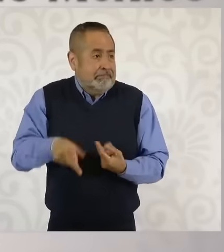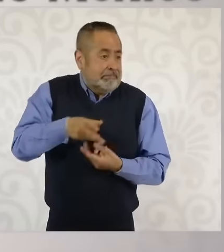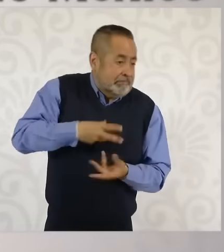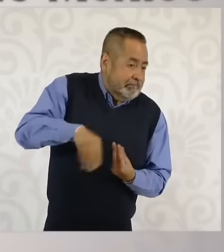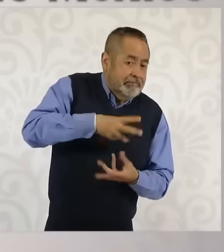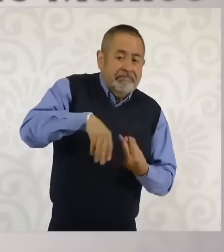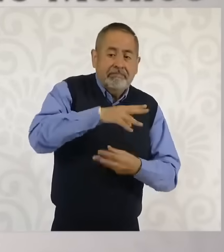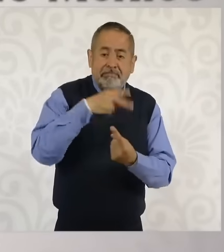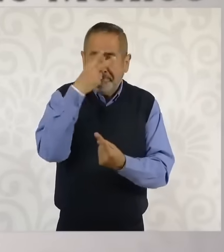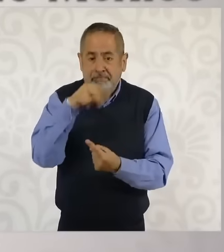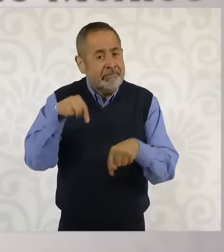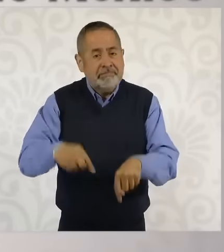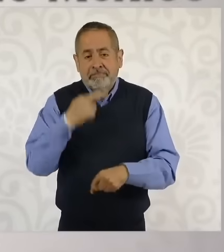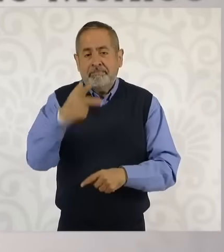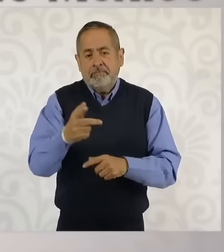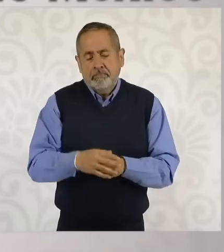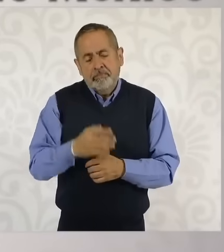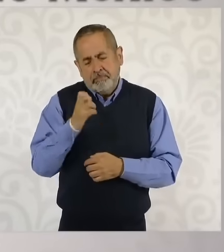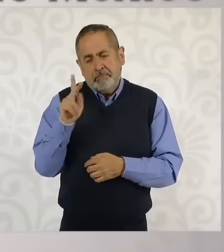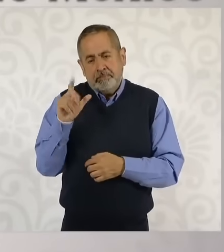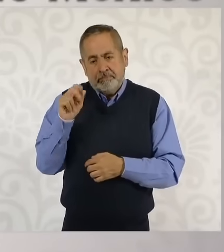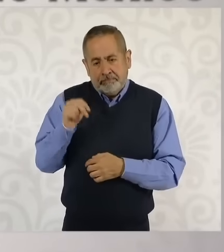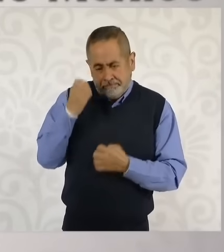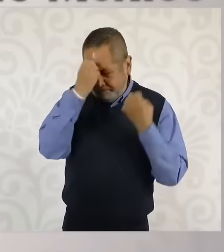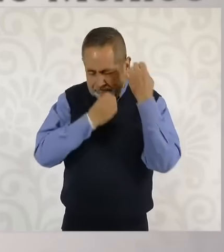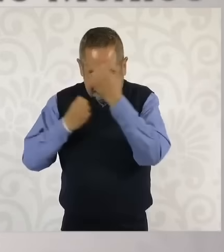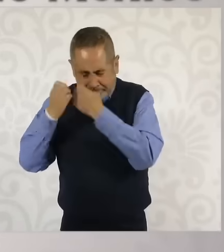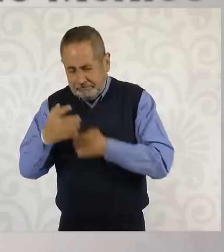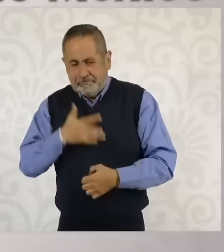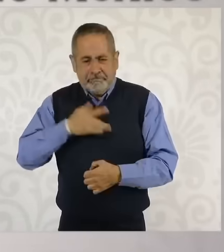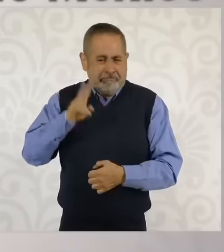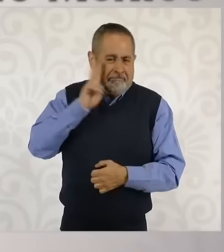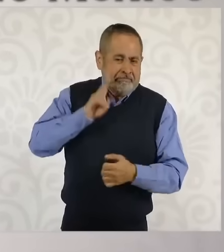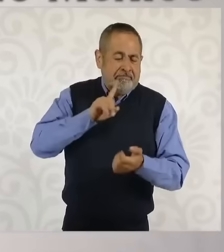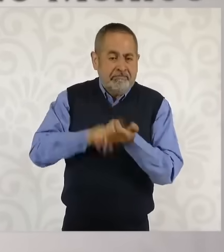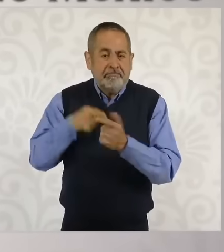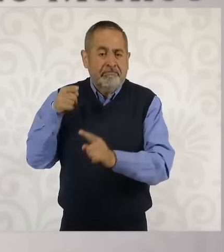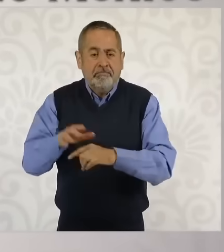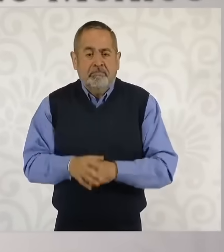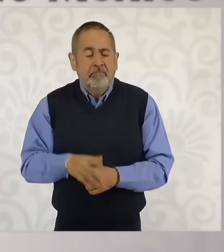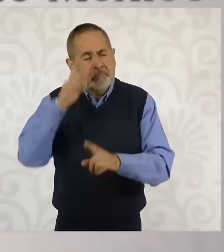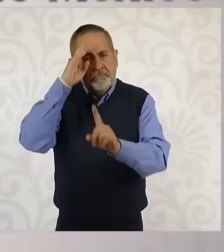eh pero todo está a revisión, todo el objetivo nuestro, obviamente nosotros no queremos entrar